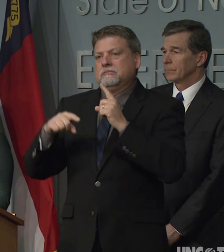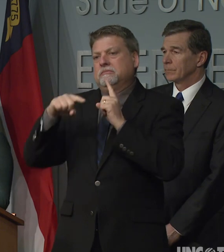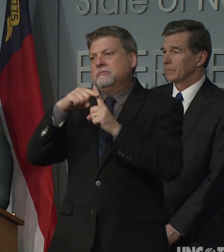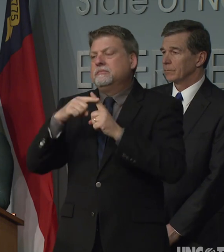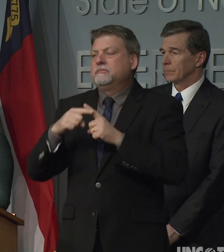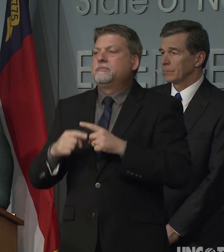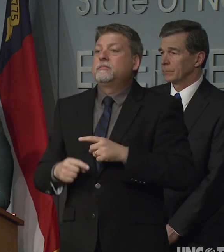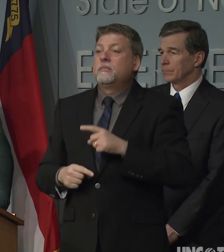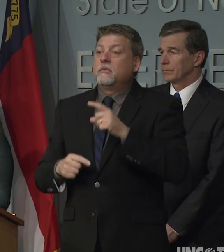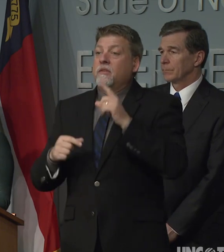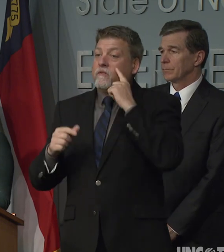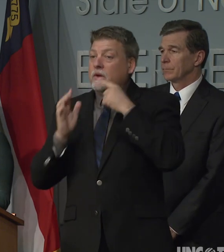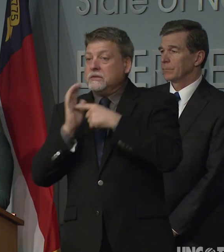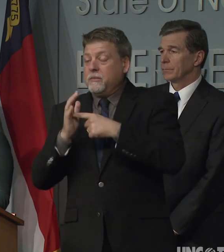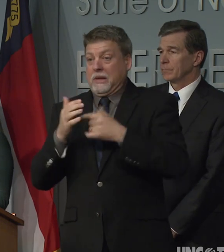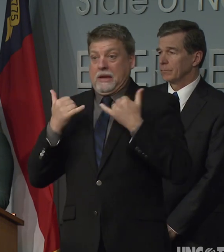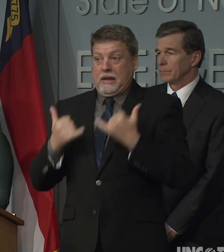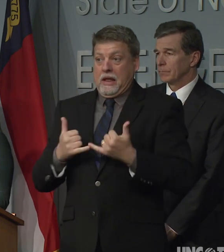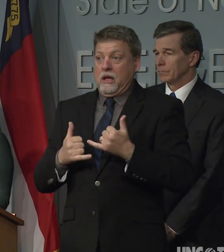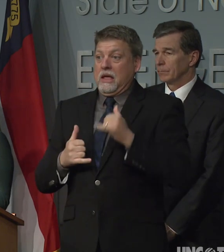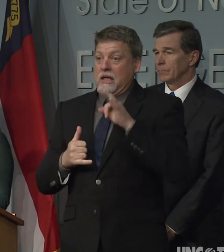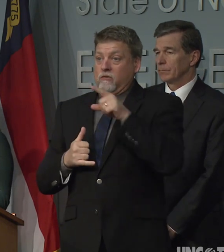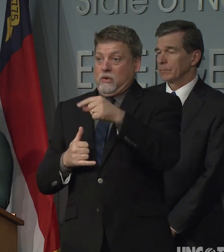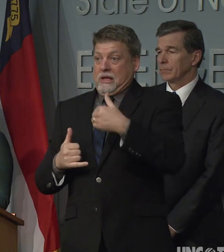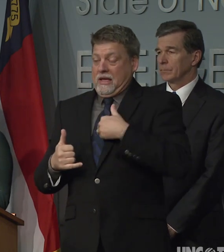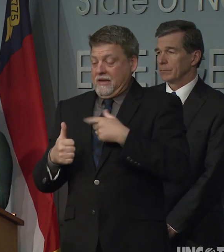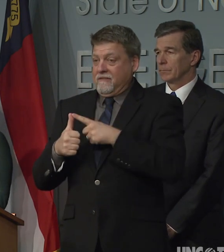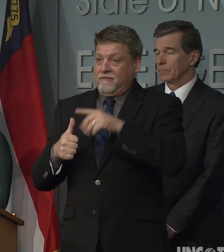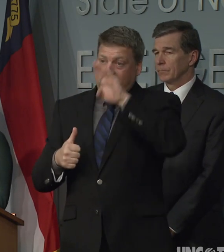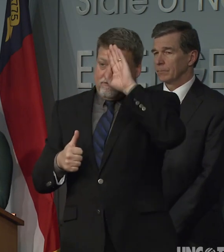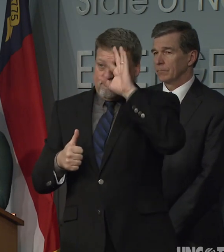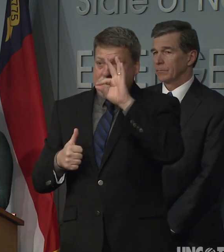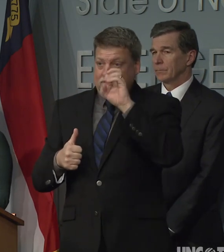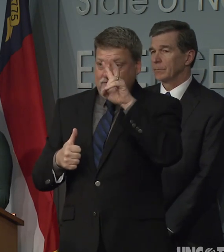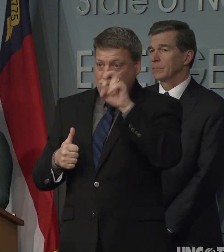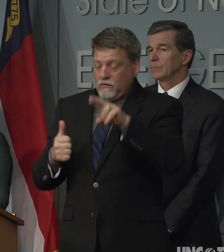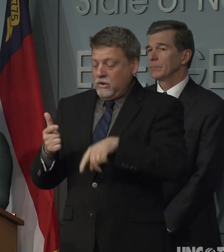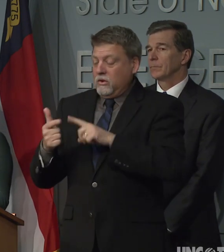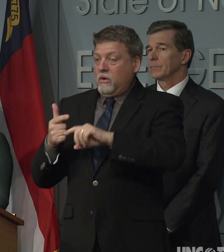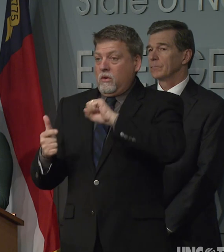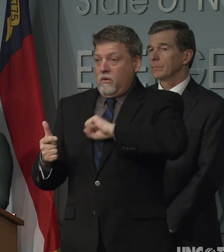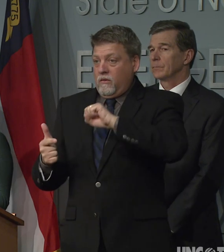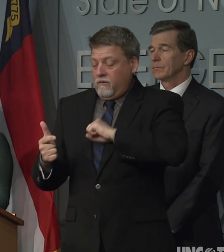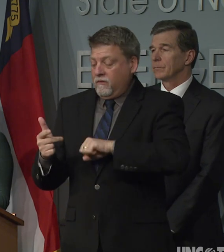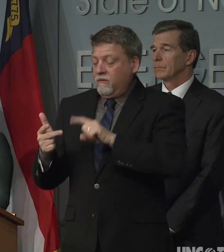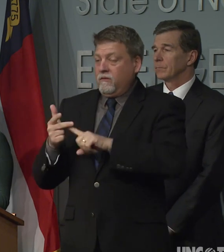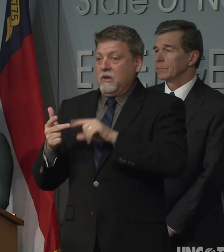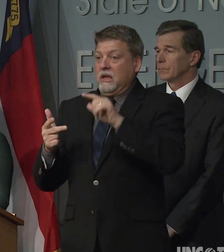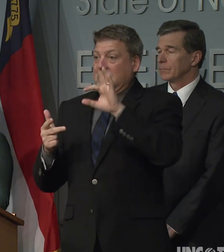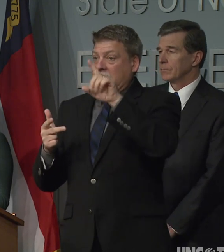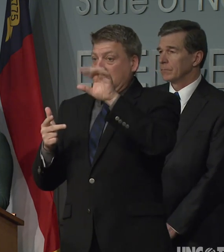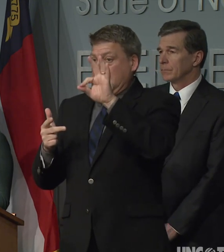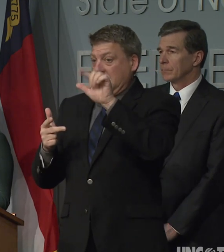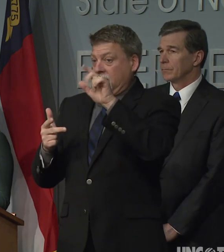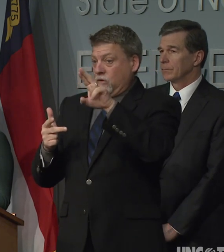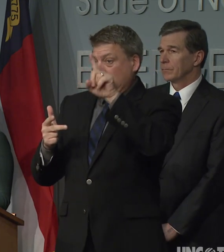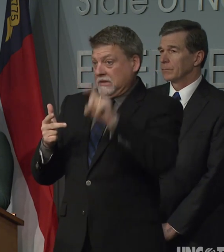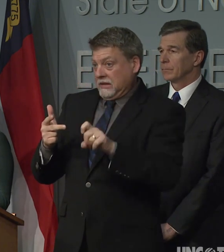seguir las médicos incluyen tener fiebre tener todos y tener resultado negativo de la gripe, hemos estado compartir